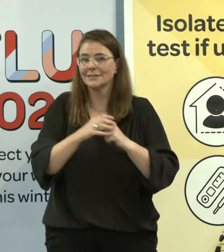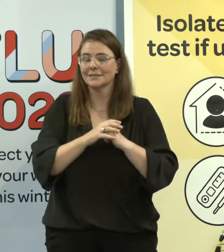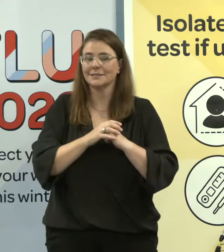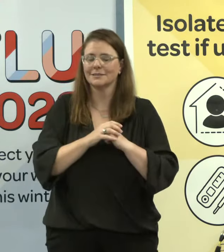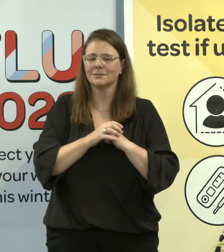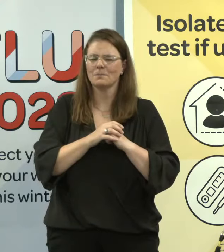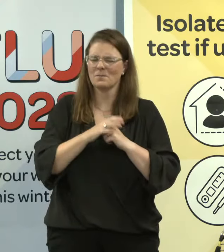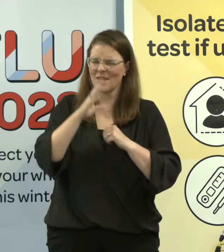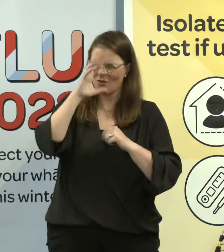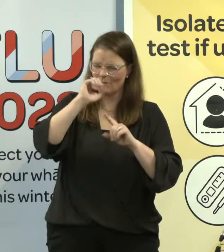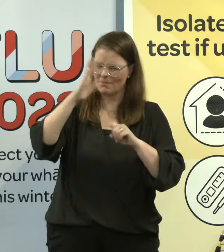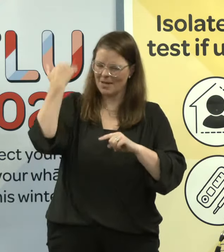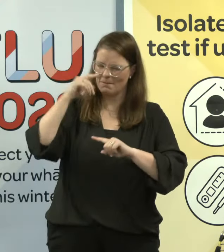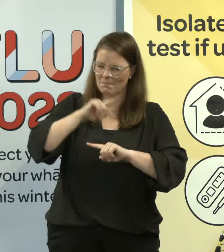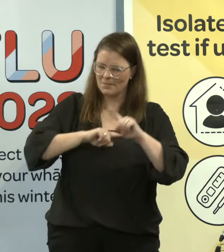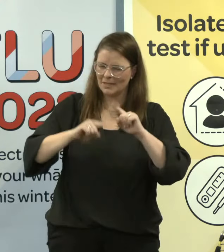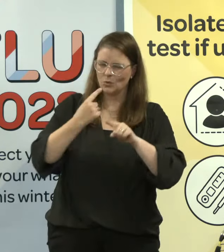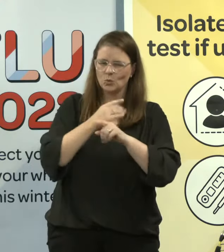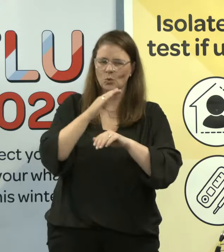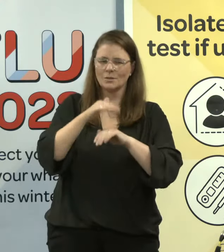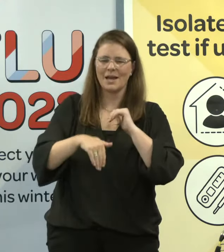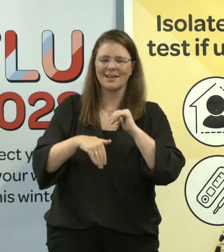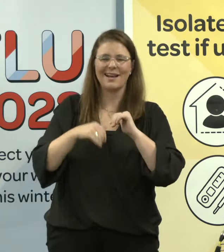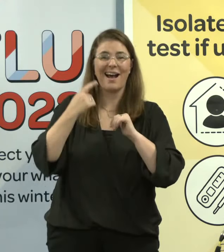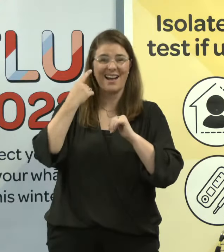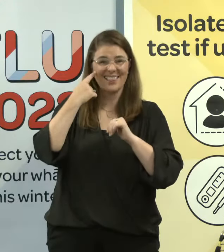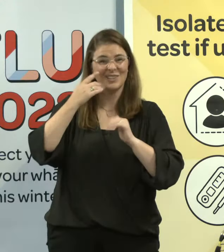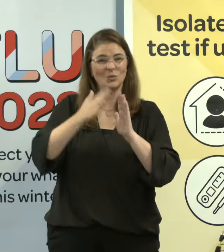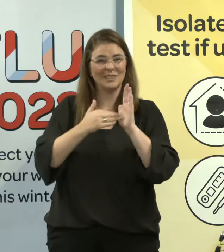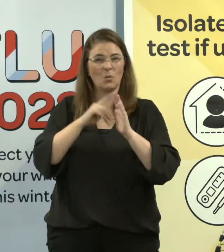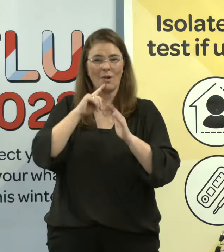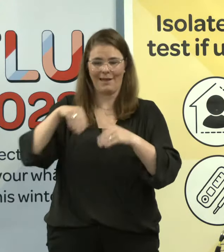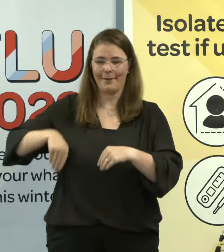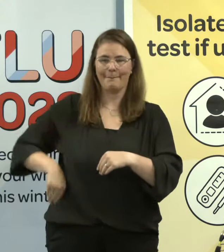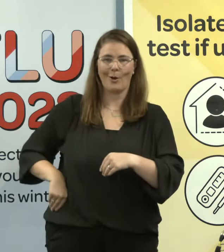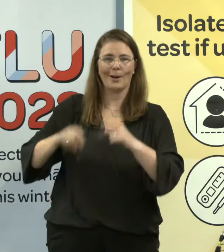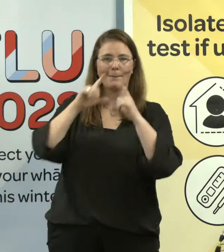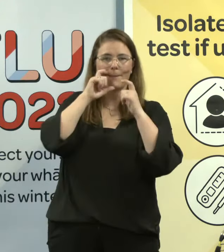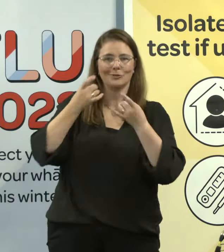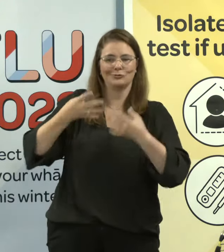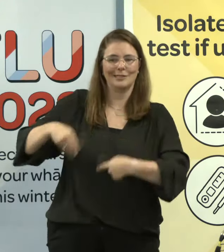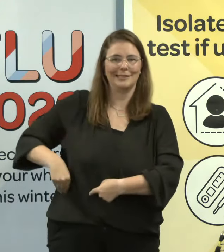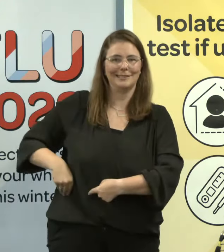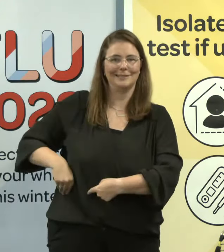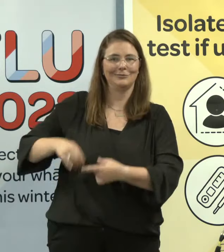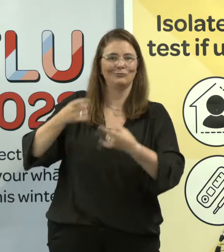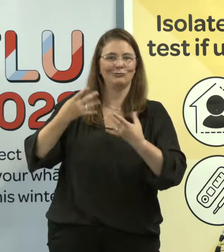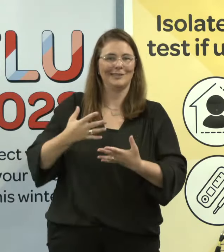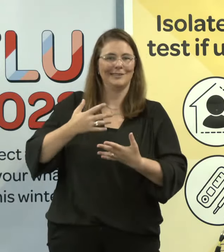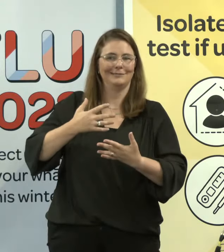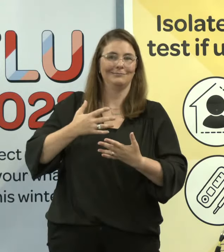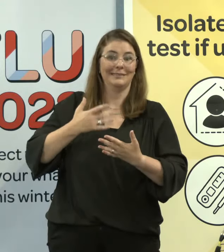kia mohio ki nga mea e tika ana kia mahia e tatou, ma tatou ano